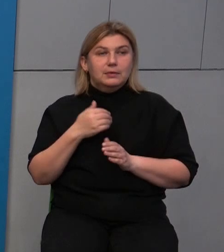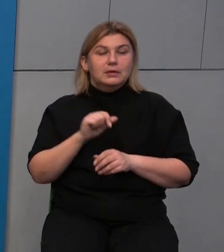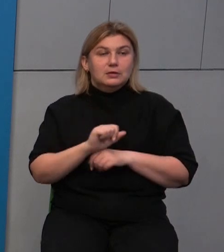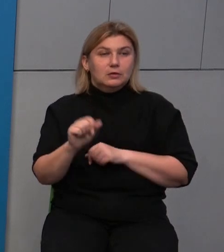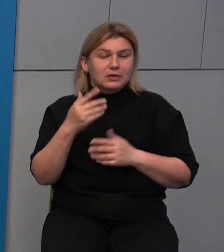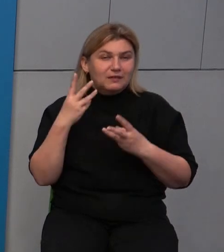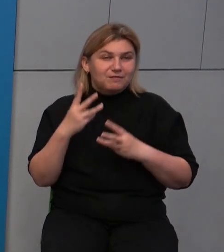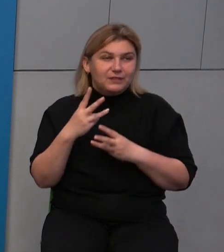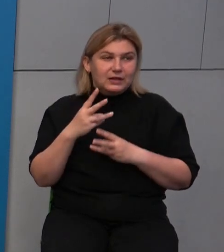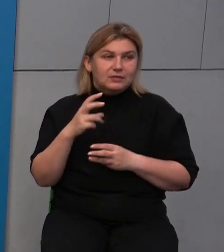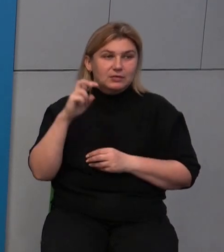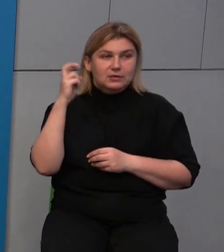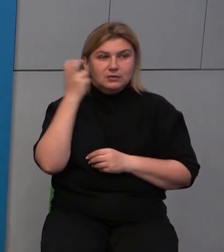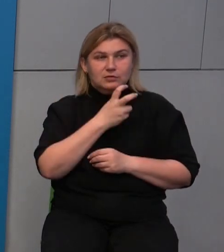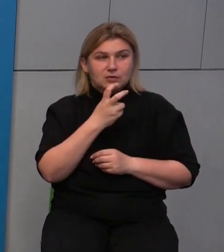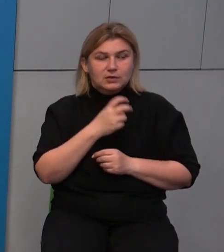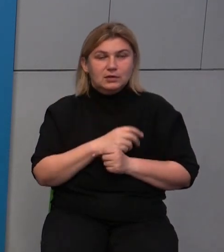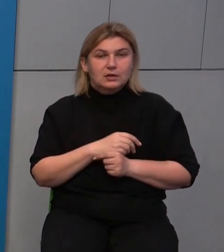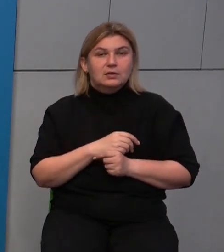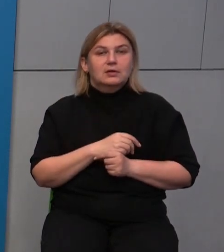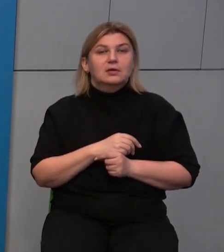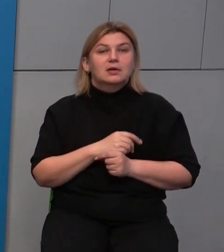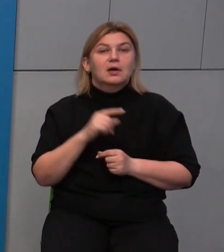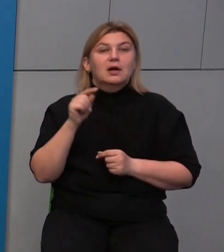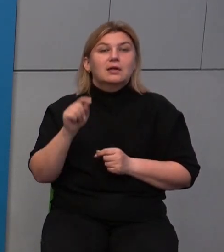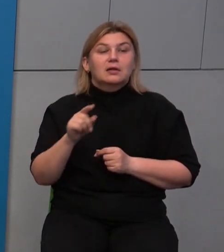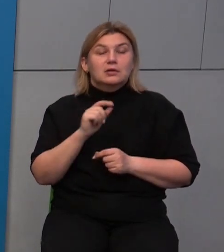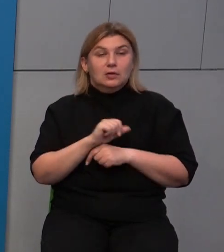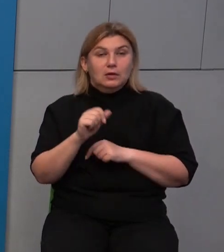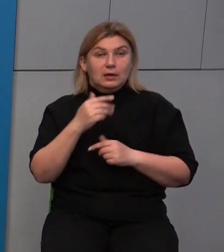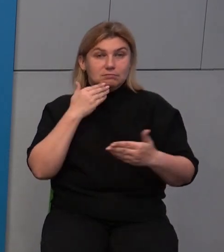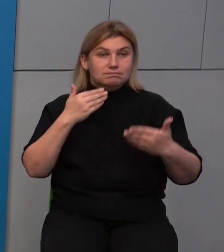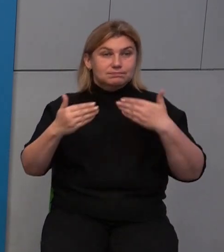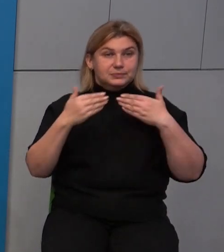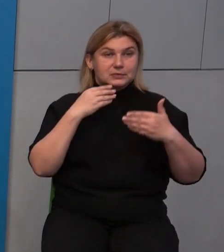I to jest taka relacja, my się nigdy nie spotkaliśmy,